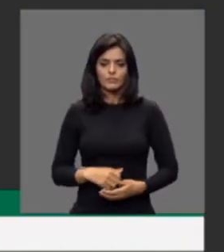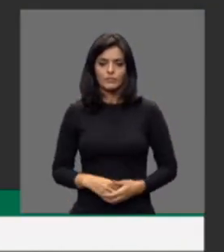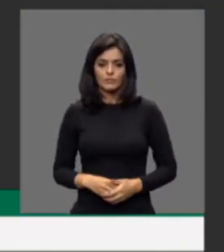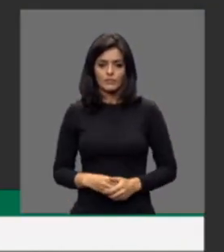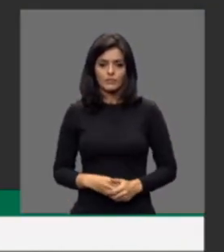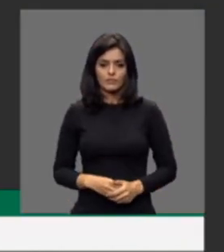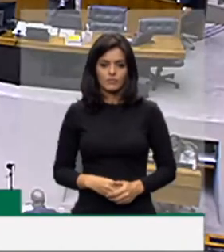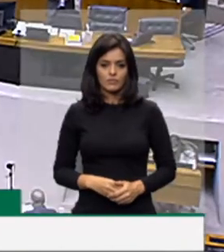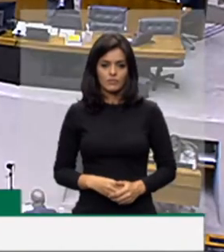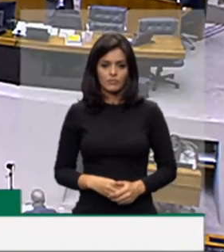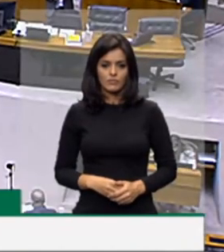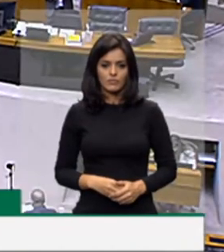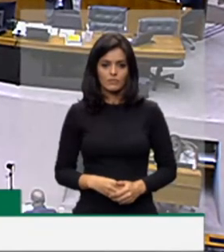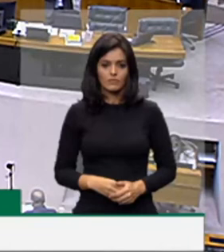CIDADANIA SIM. -- [DEPUTADA]: A REDE